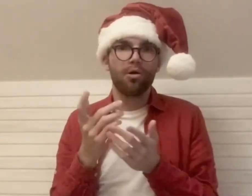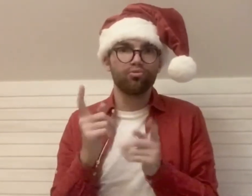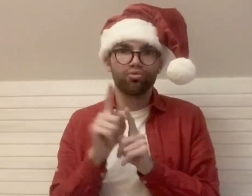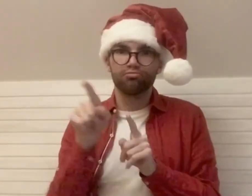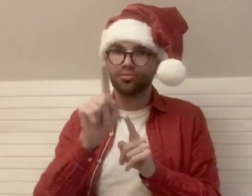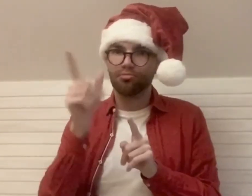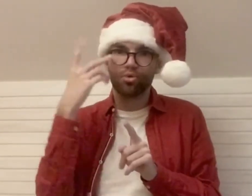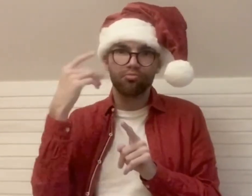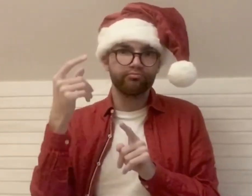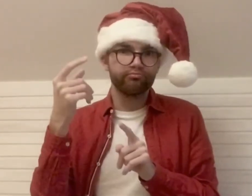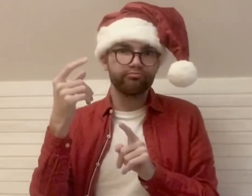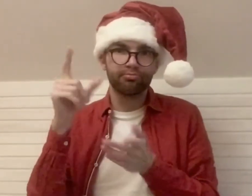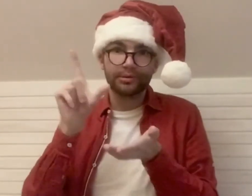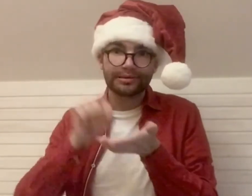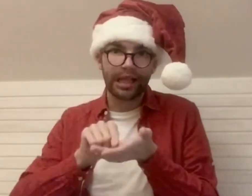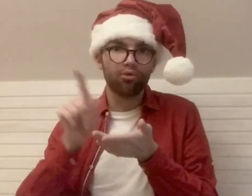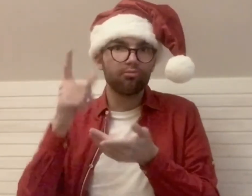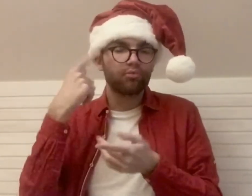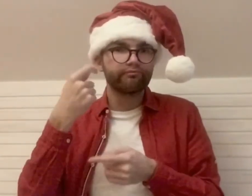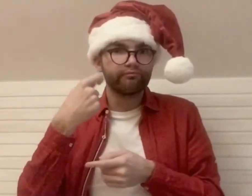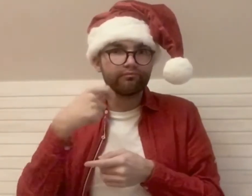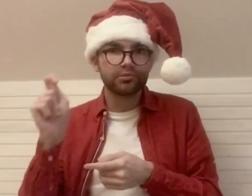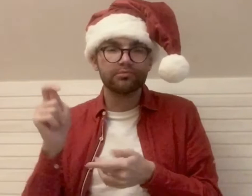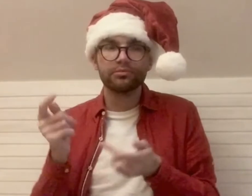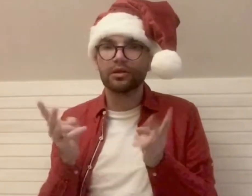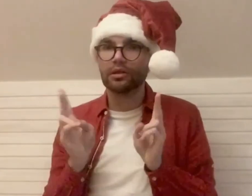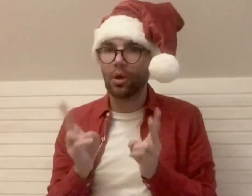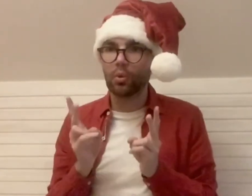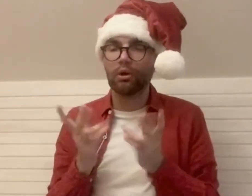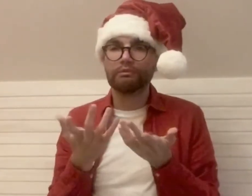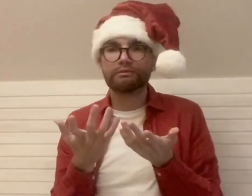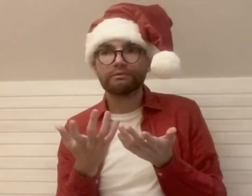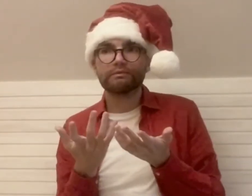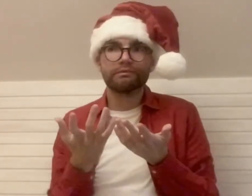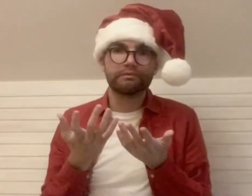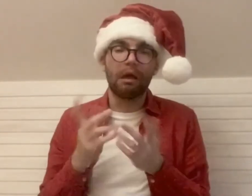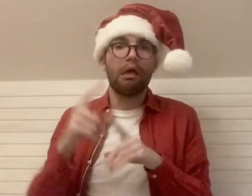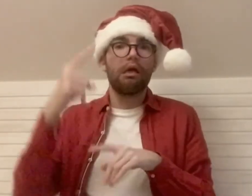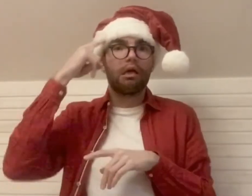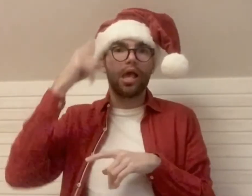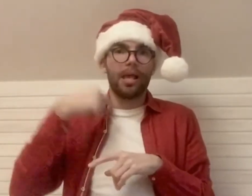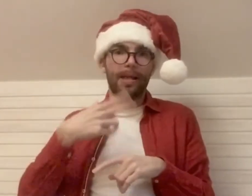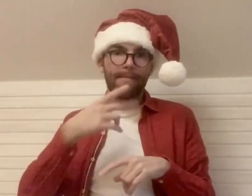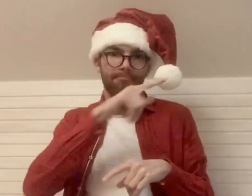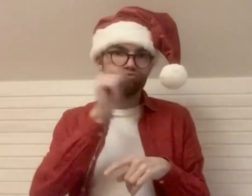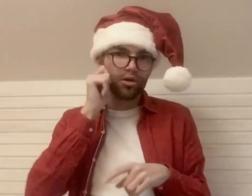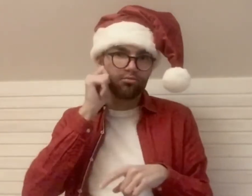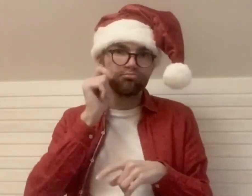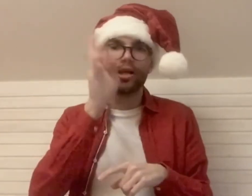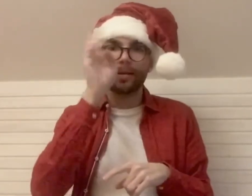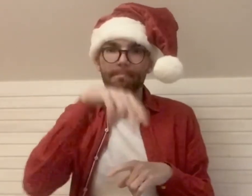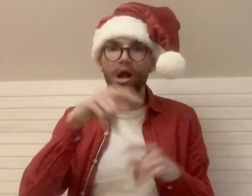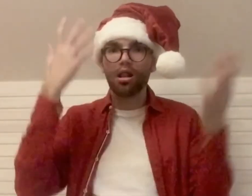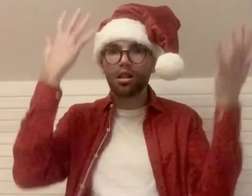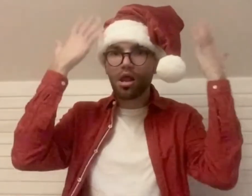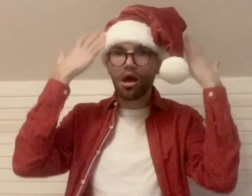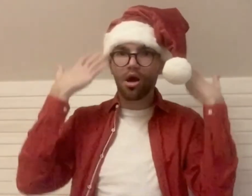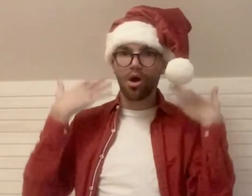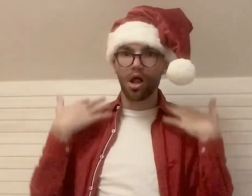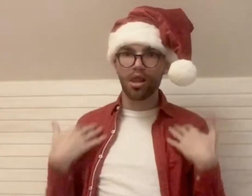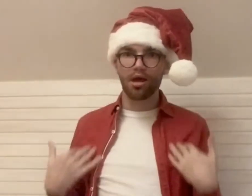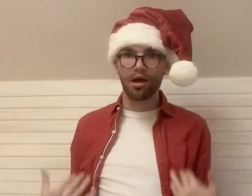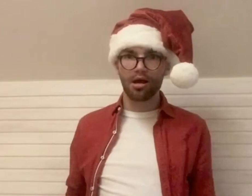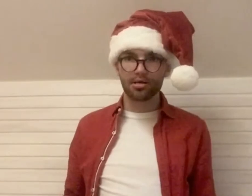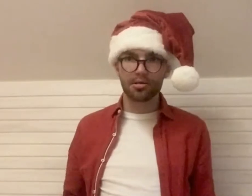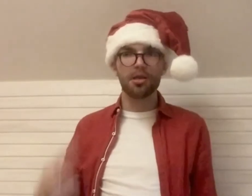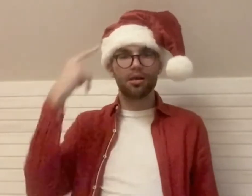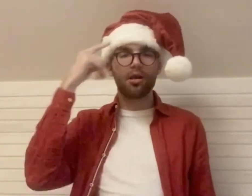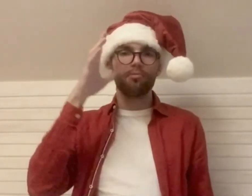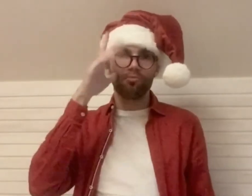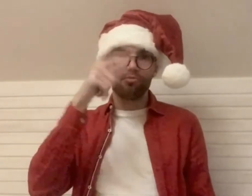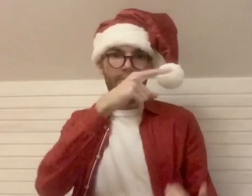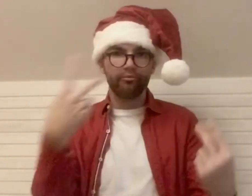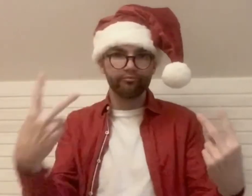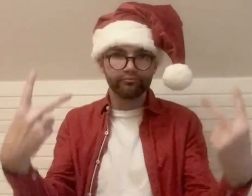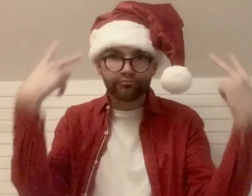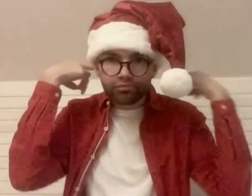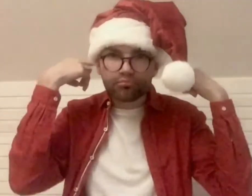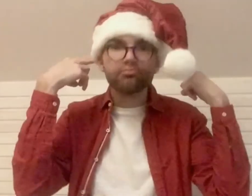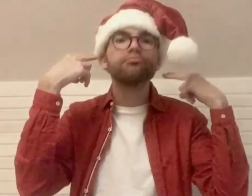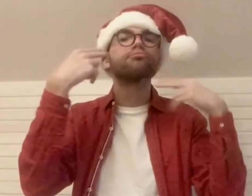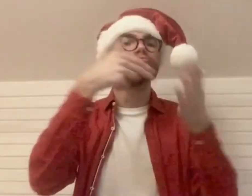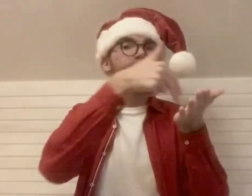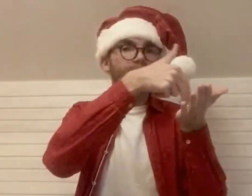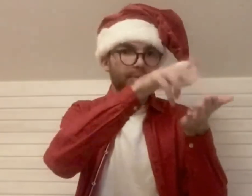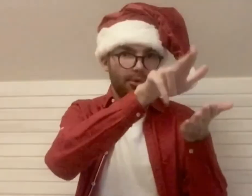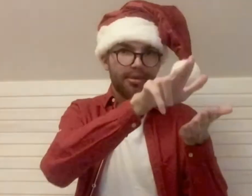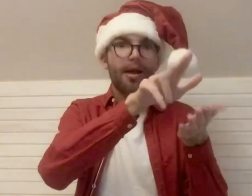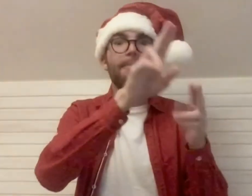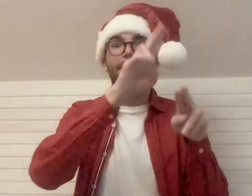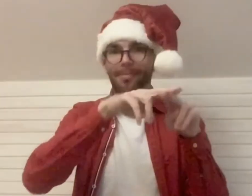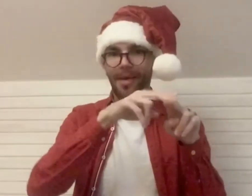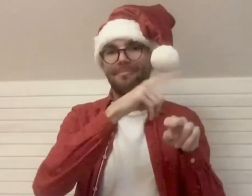Žal veriga pa ni bila poceni, zato se je odločila, da si bo ostrigla svoje dolge lase in jih prodala.